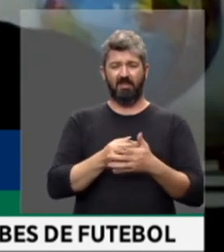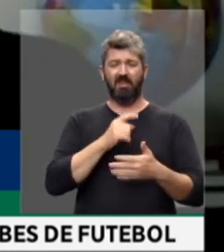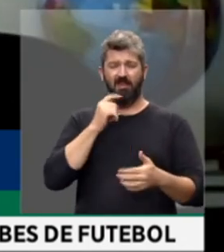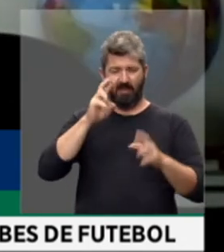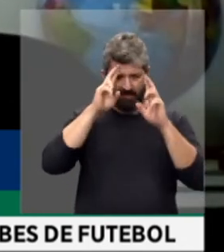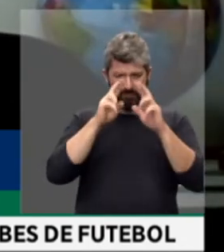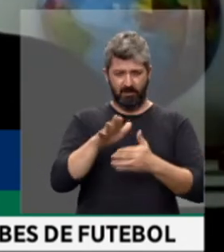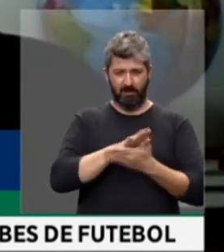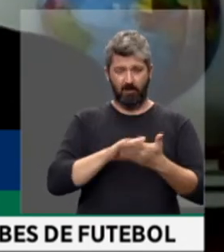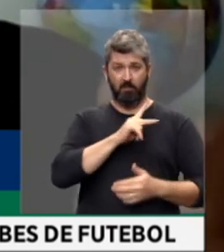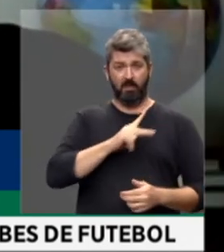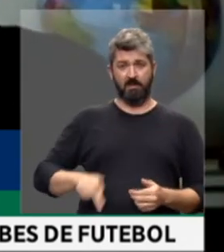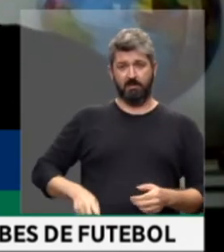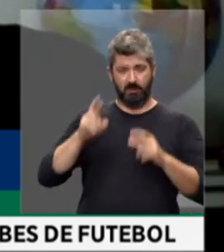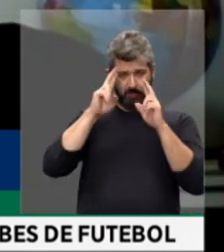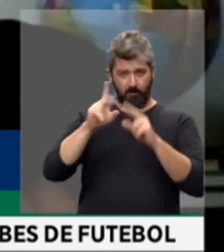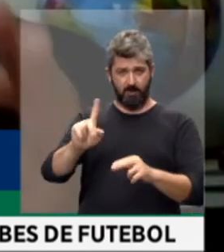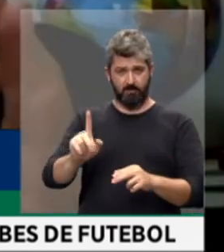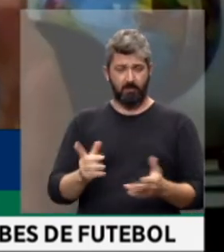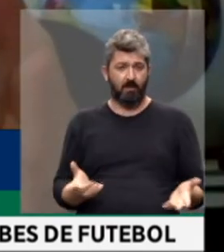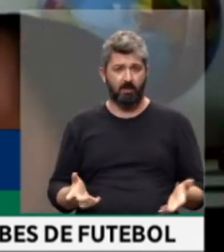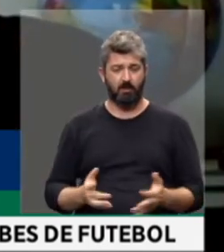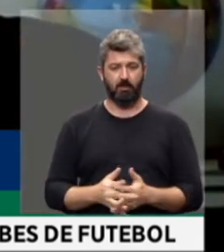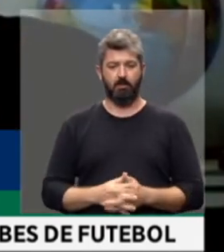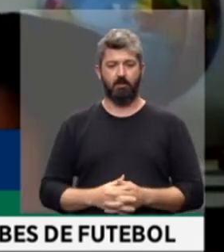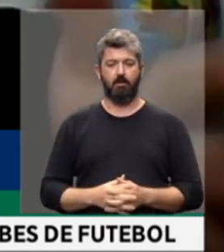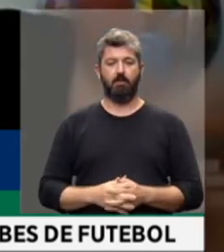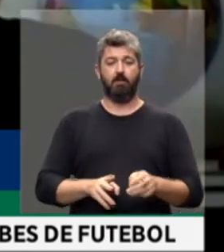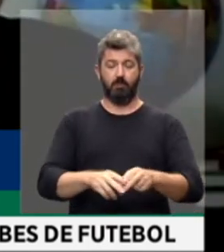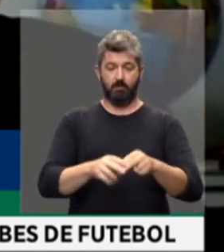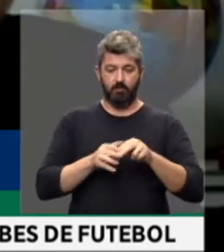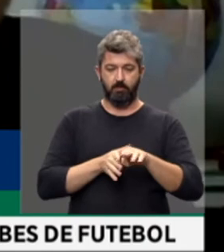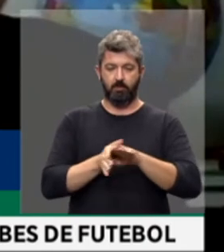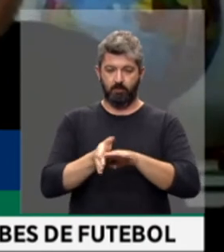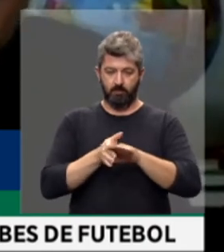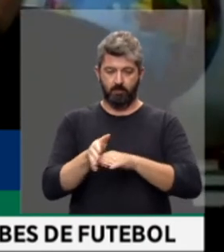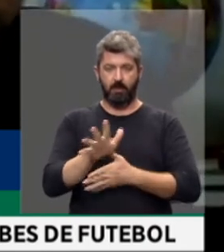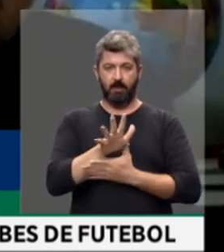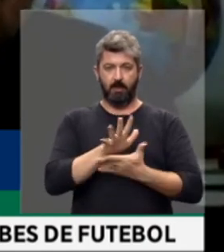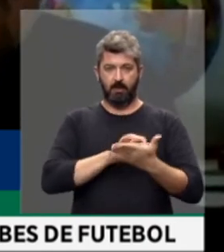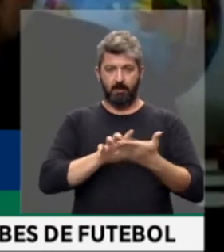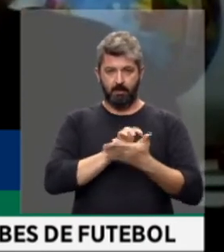OBEDECIDAS POR TODOS. HOJE NINGUÉM OBEDECE! AS BANDEIRAS... AS ORIENTAÇÕES, POR QUÊ? PORQUE O PRESIDENTE DA REPÚBLICA NÃO OBEDECE.